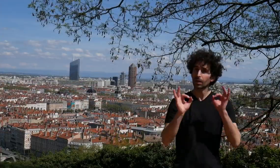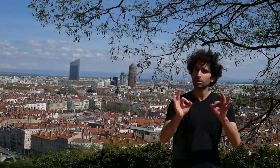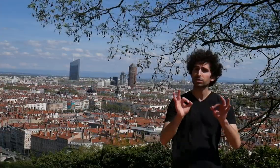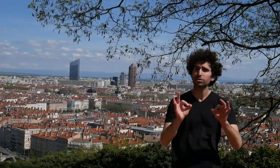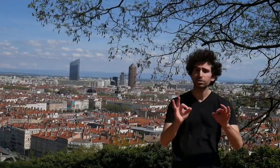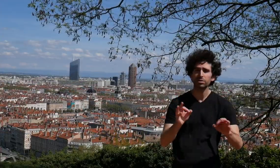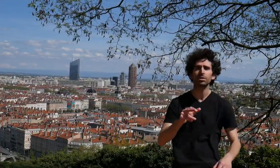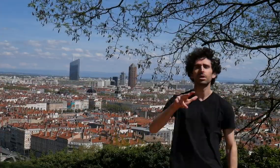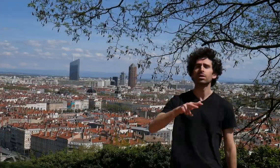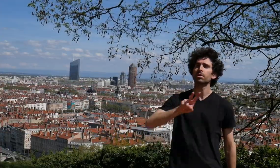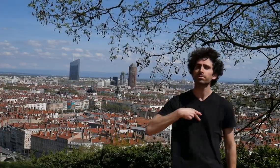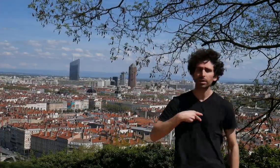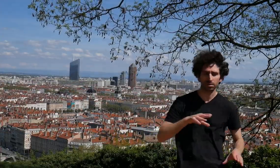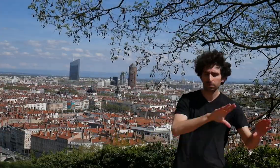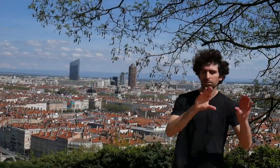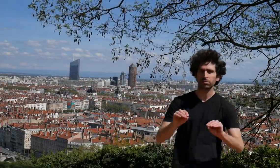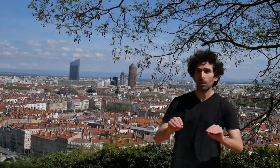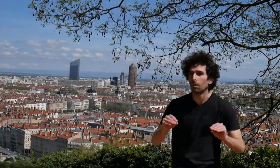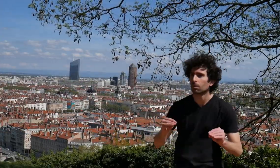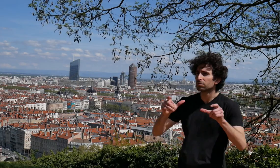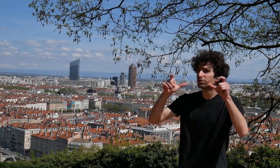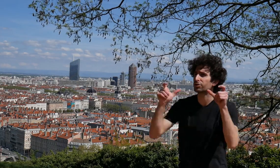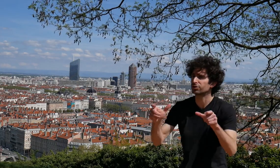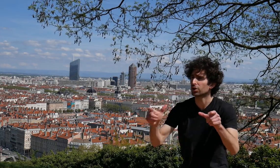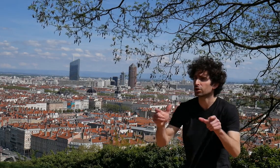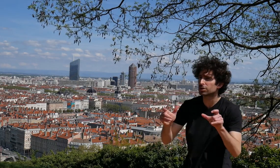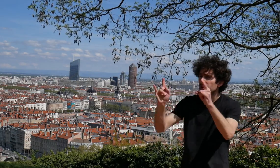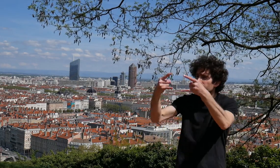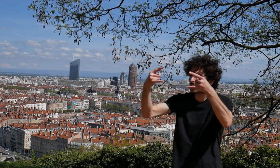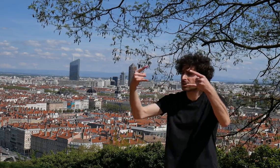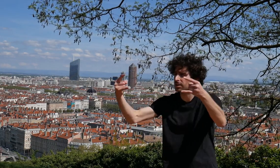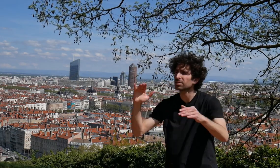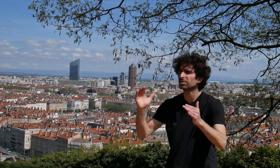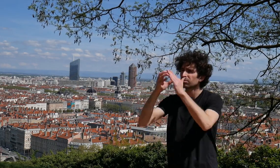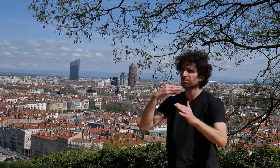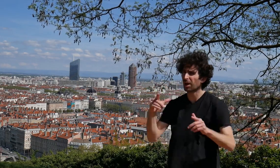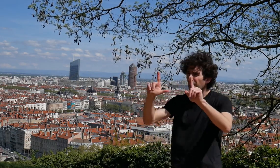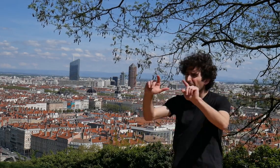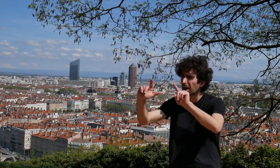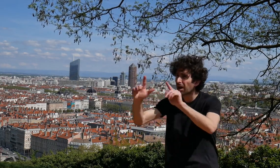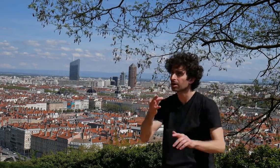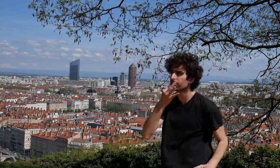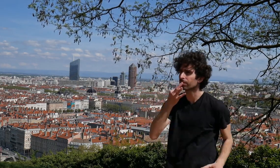C'est juste. Depuis mon appartement, j'ai la chance de voir le Mont-Blanc depuis la fenêtre et j'en profite